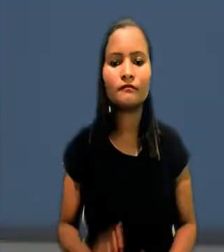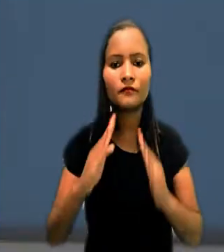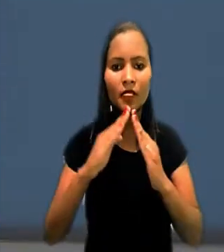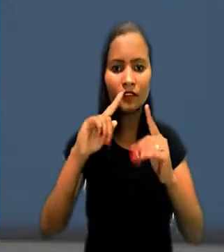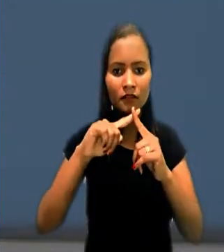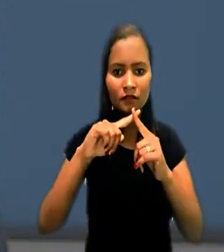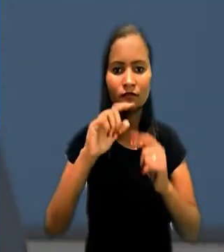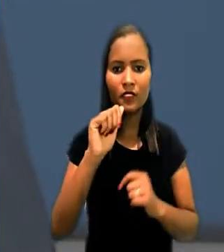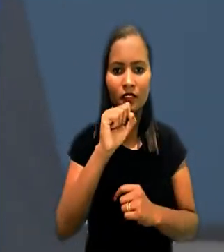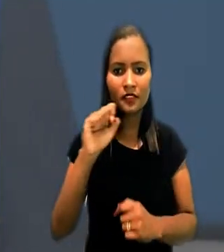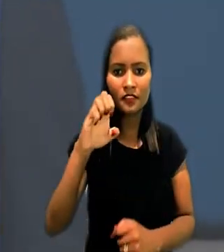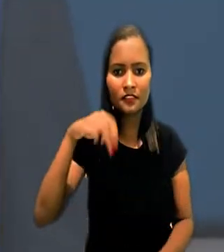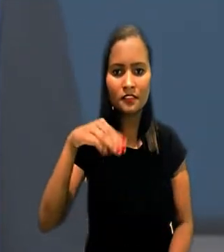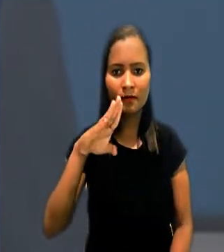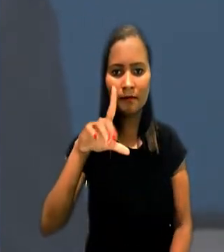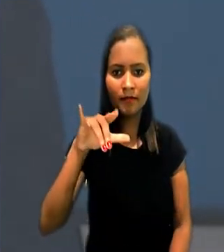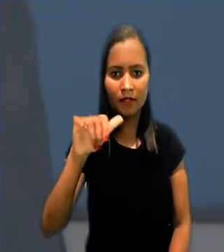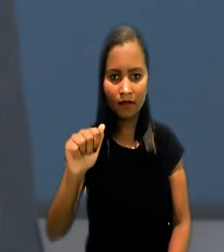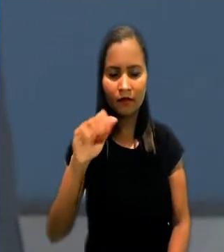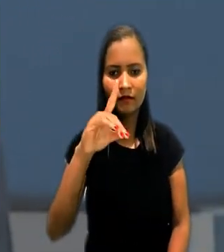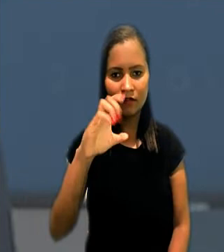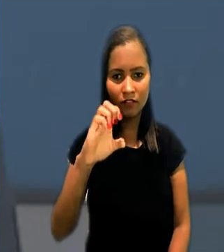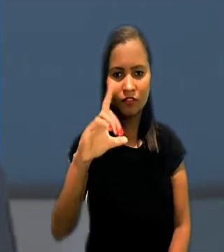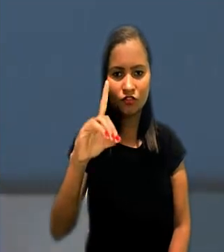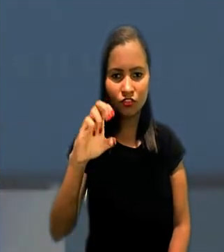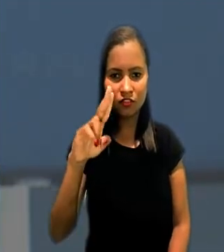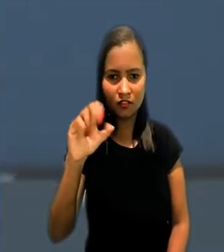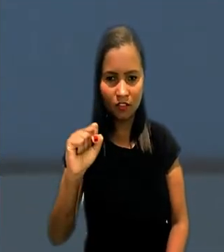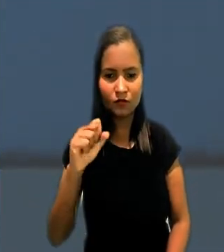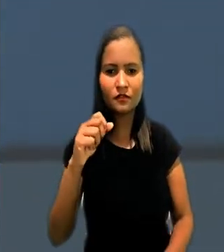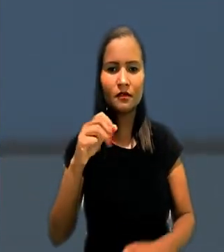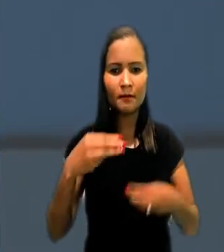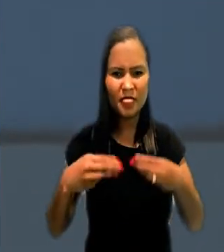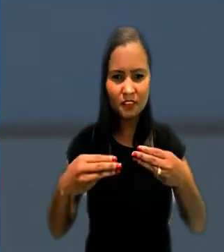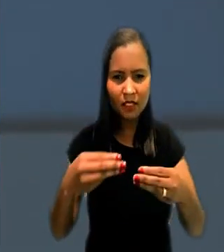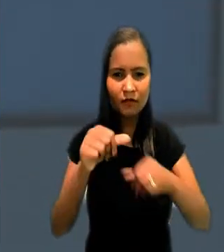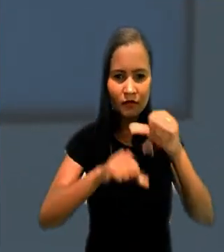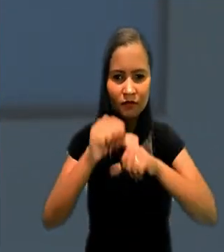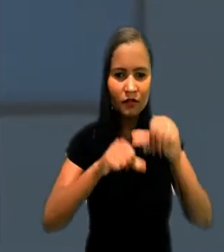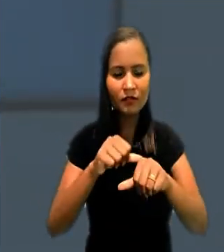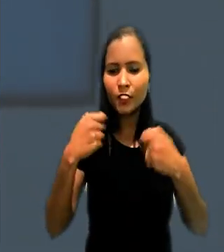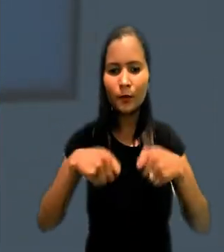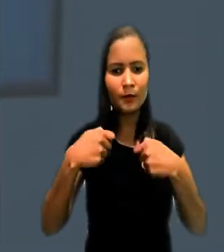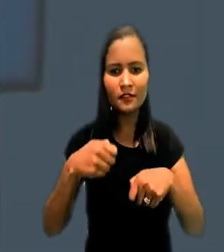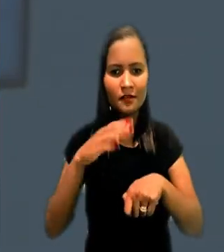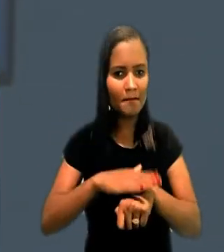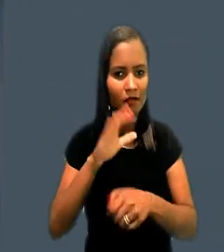A igreja Assembleia de Deus Ministério Restauração não terá mais que indenizar em R$ 1.200.000